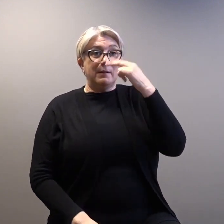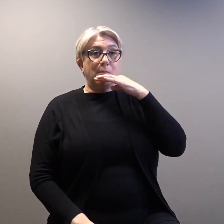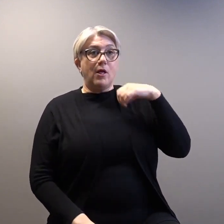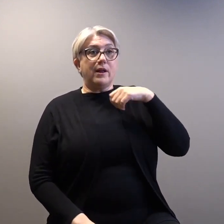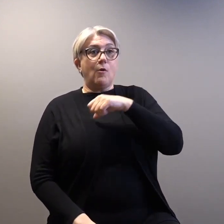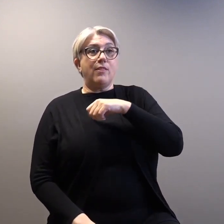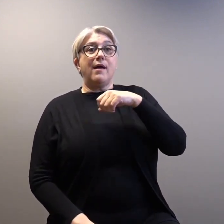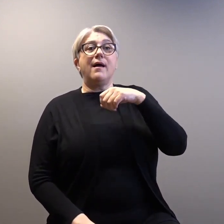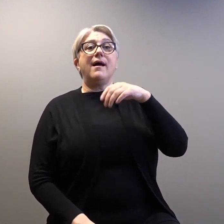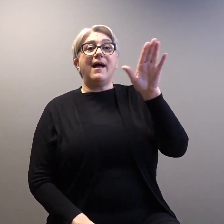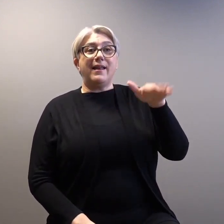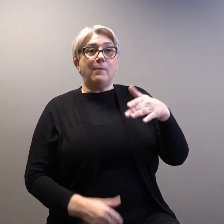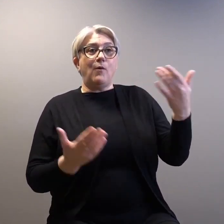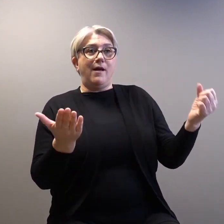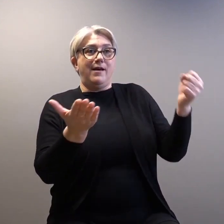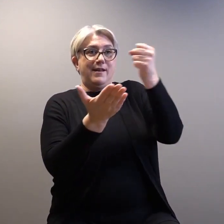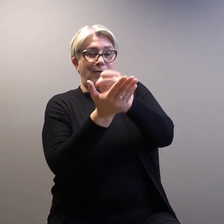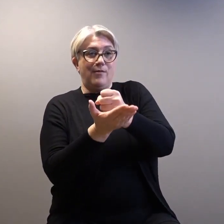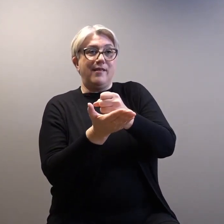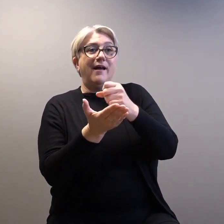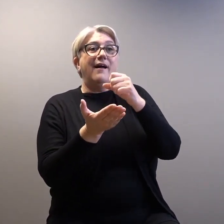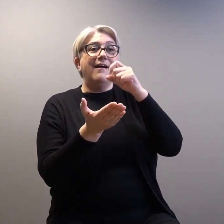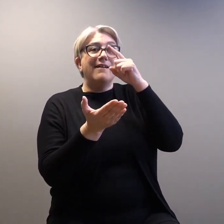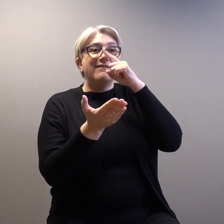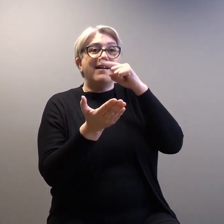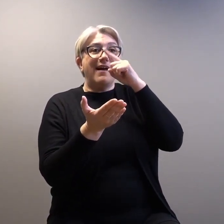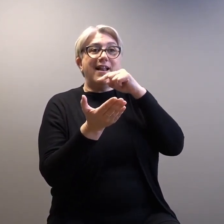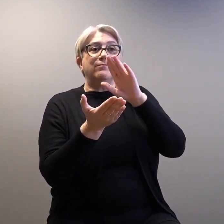Menntamálaráðherra réð Valgerði Stefánsdóttur